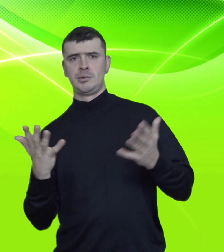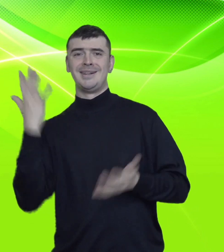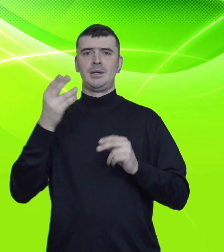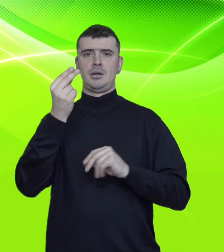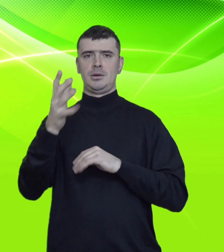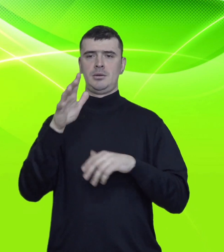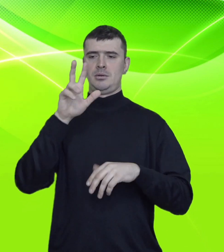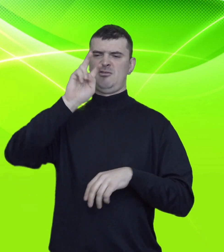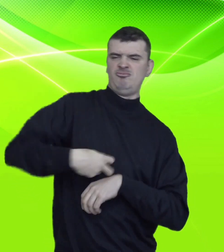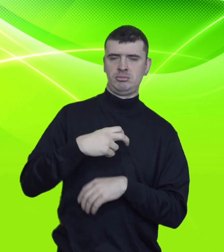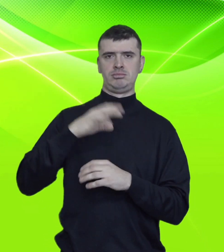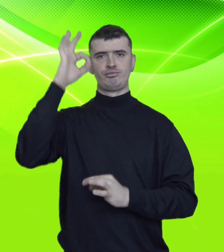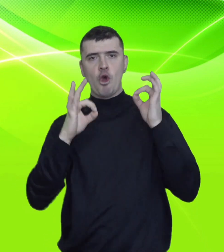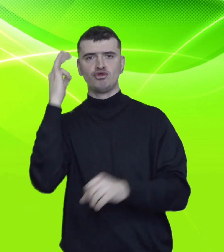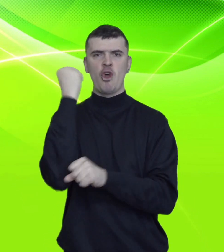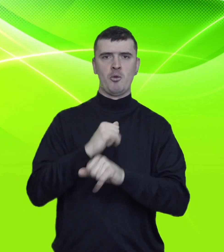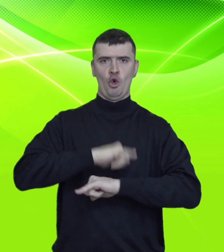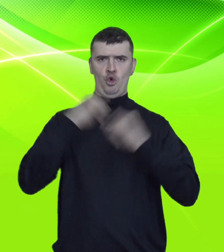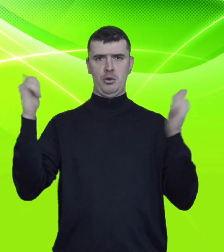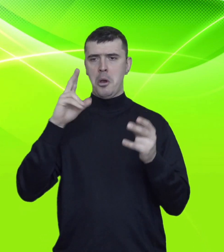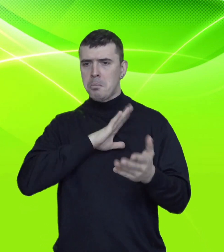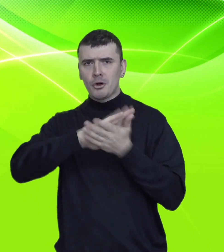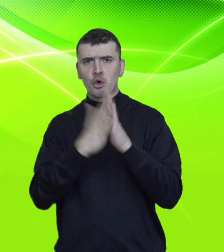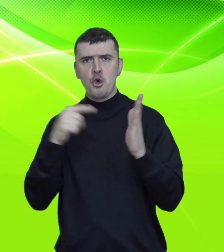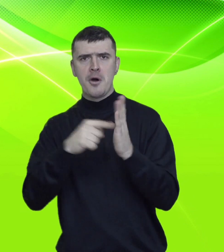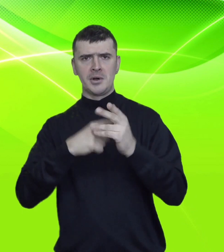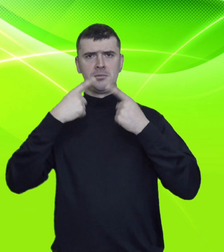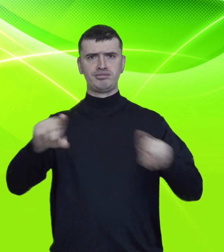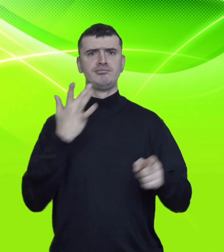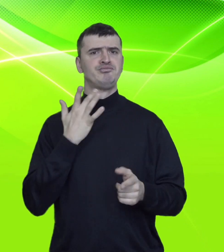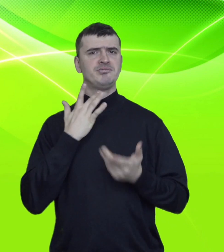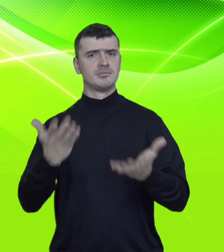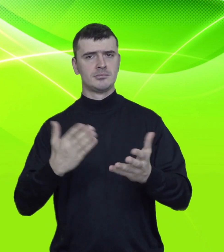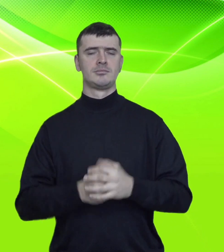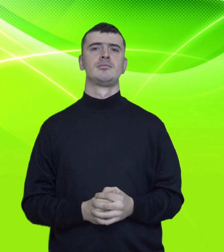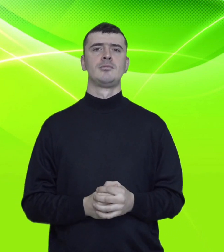взяла с него больше, чем положено.